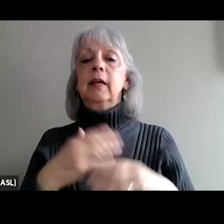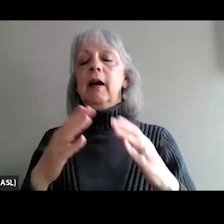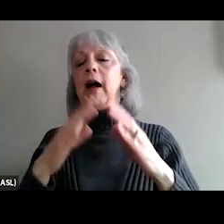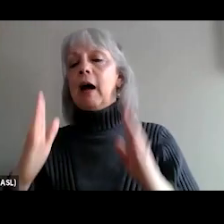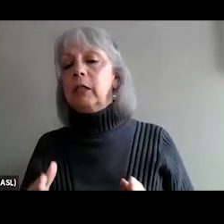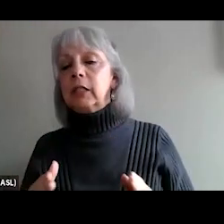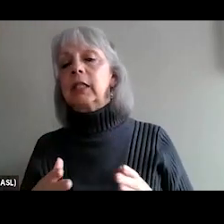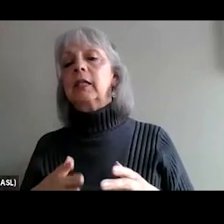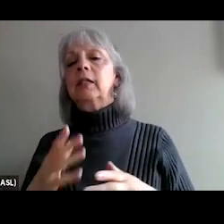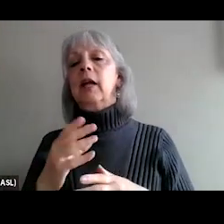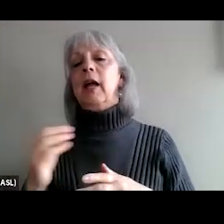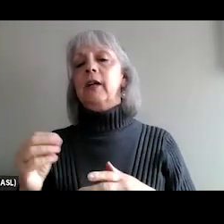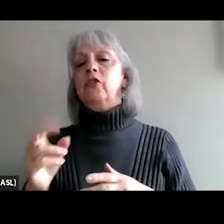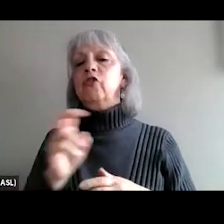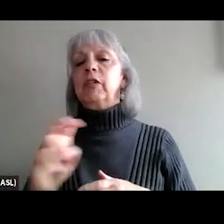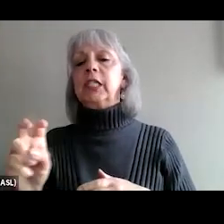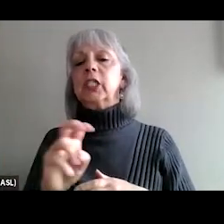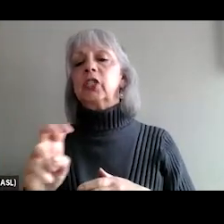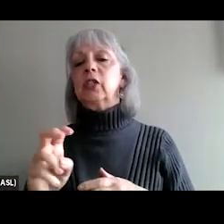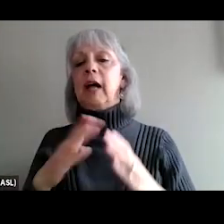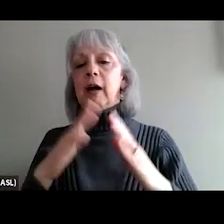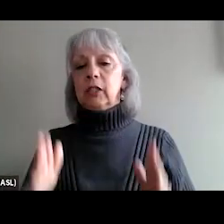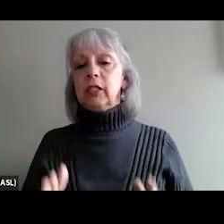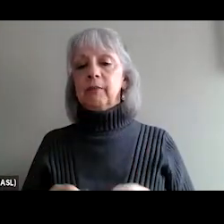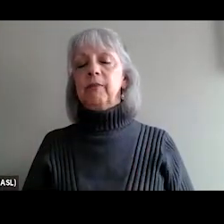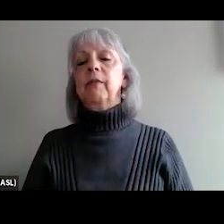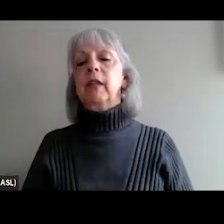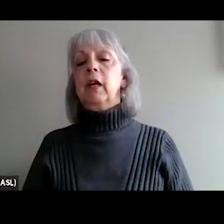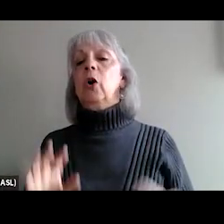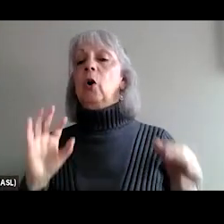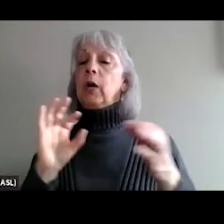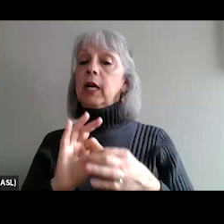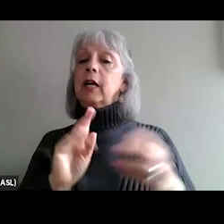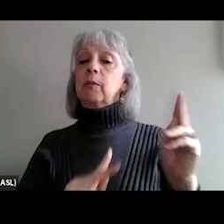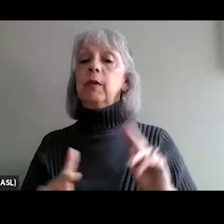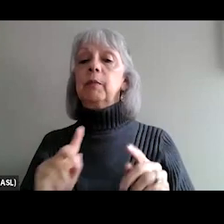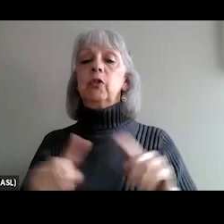y viviendas de transición. Conectar a los residentes con diferentes clínicas de atención primaria